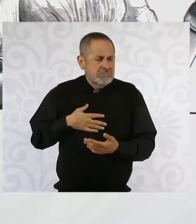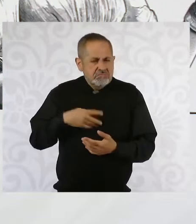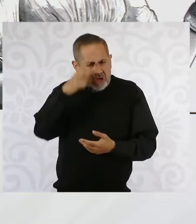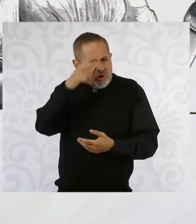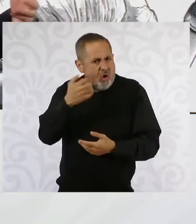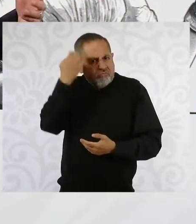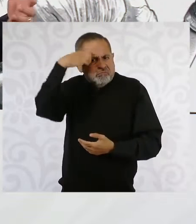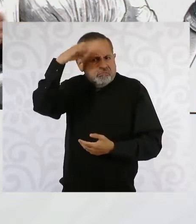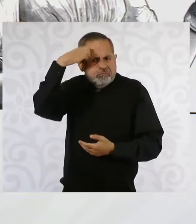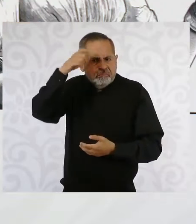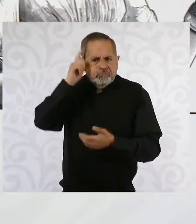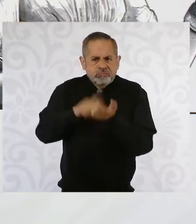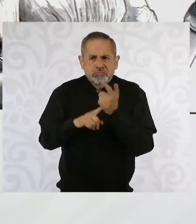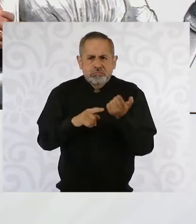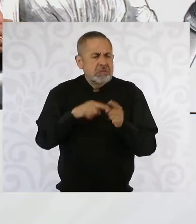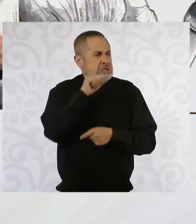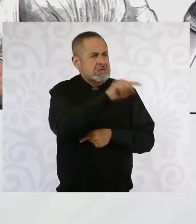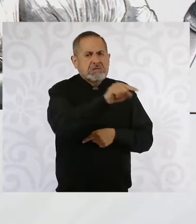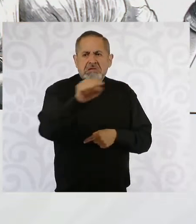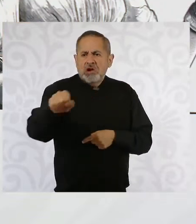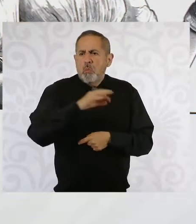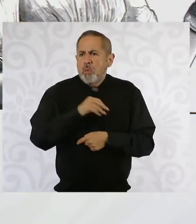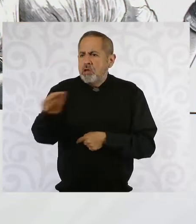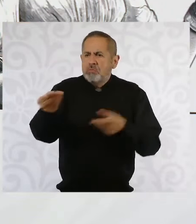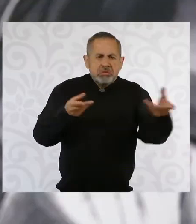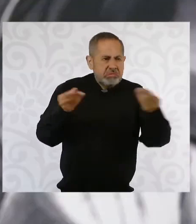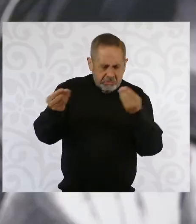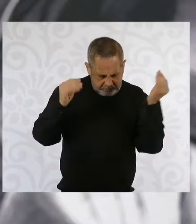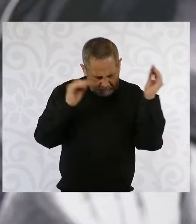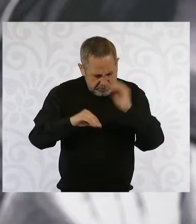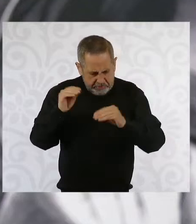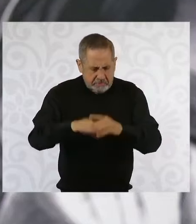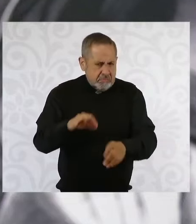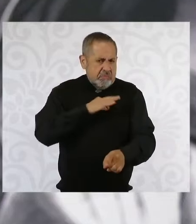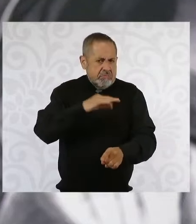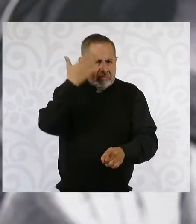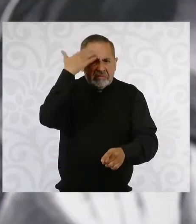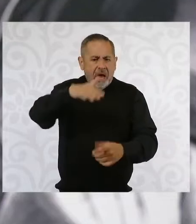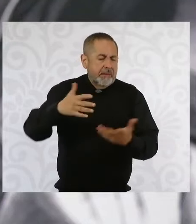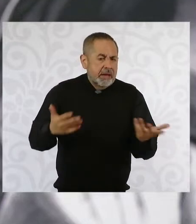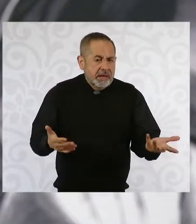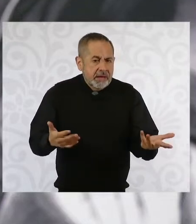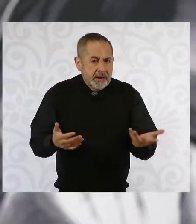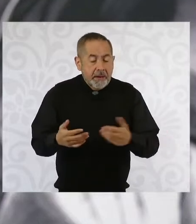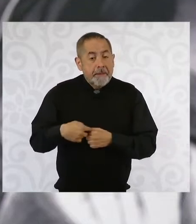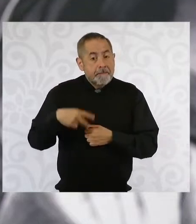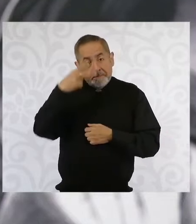ya muchos proveedores de autopartes en el país estamos activamente en conversaciones con los